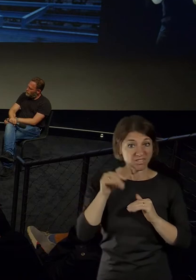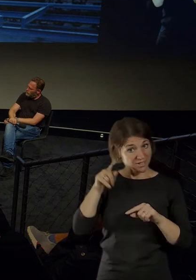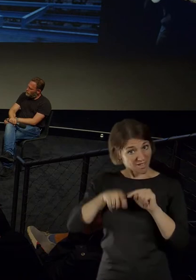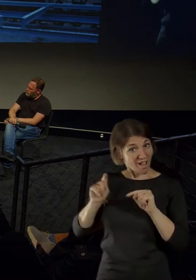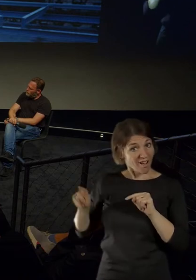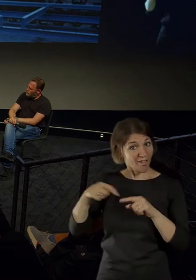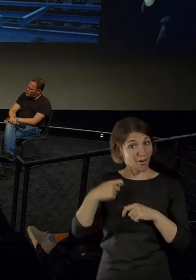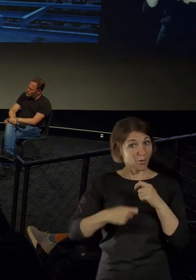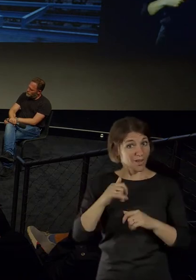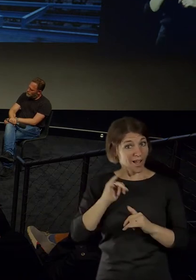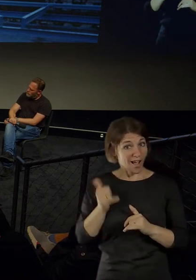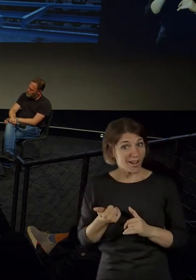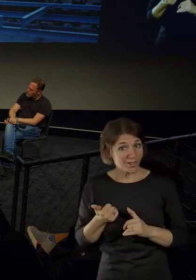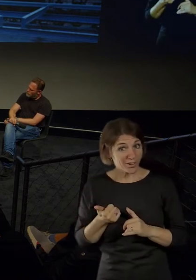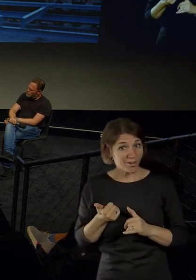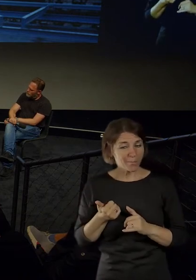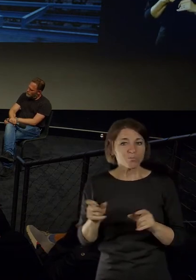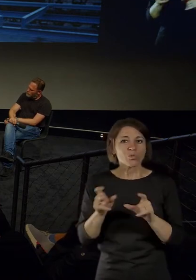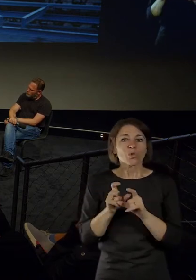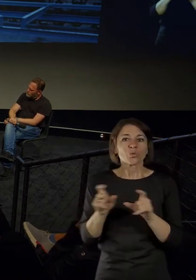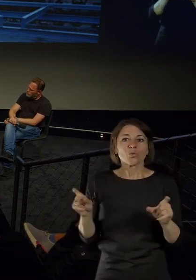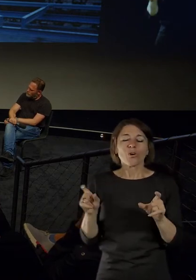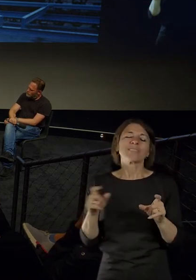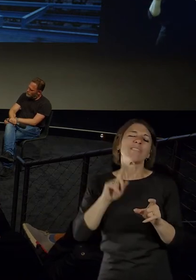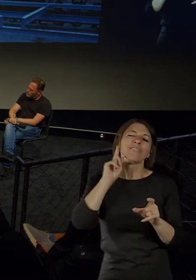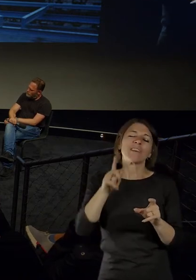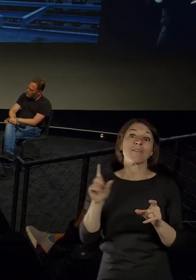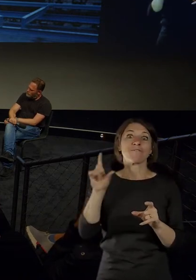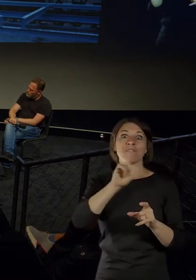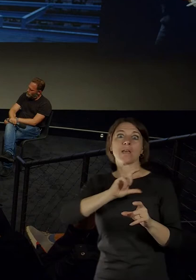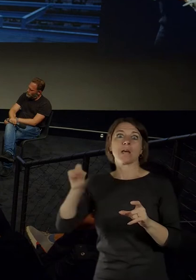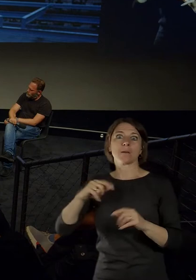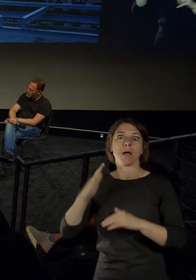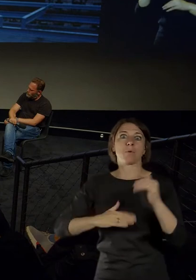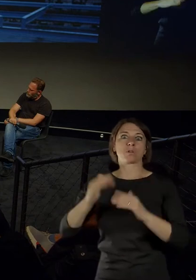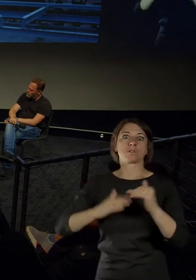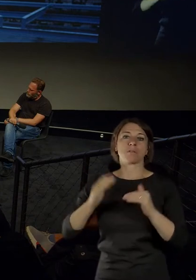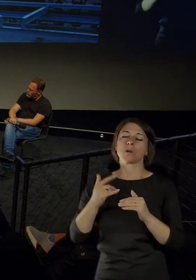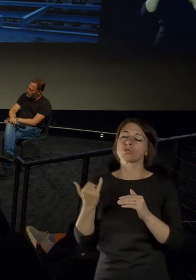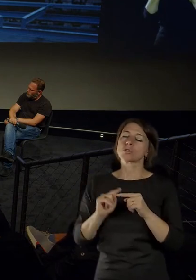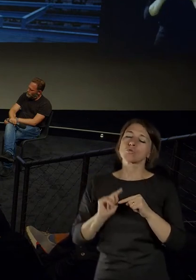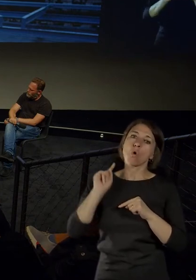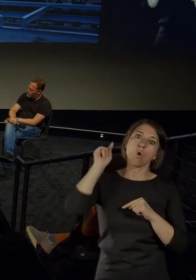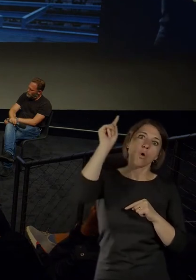kdy už by měly třeba změnu územního plánu a podobně. Protože samozřejmě ty developerské projekty se řeší dlouhé roky v Praze.